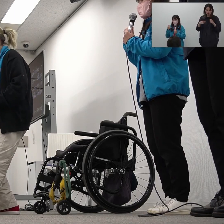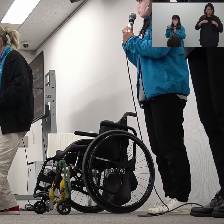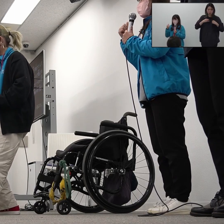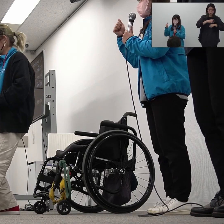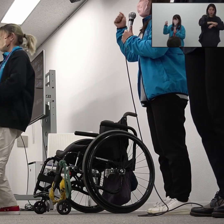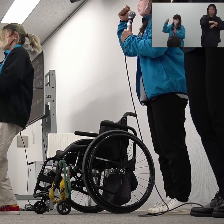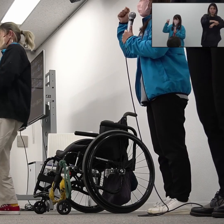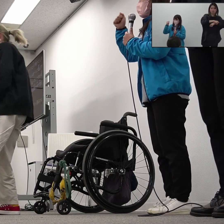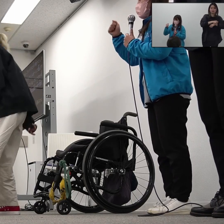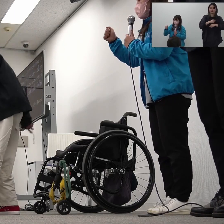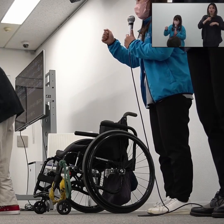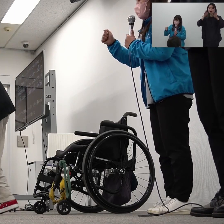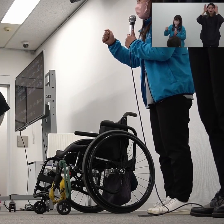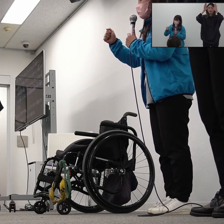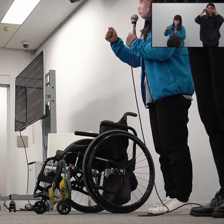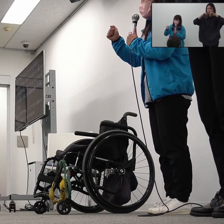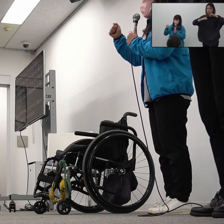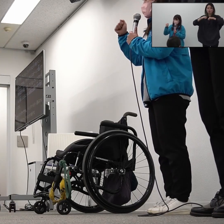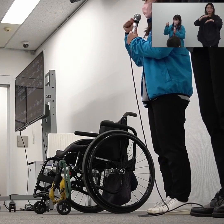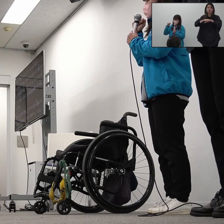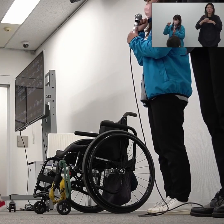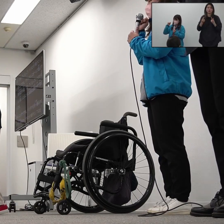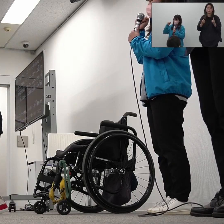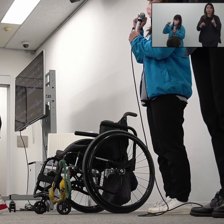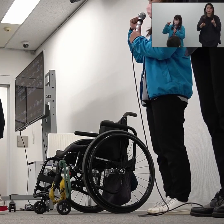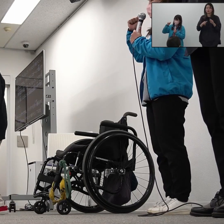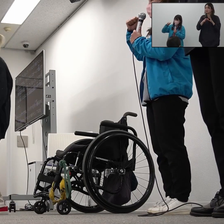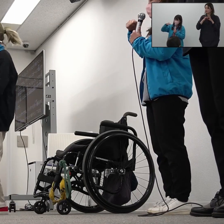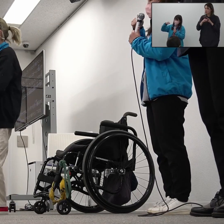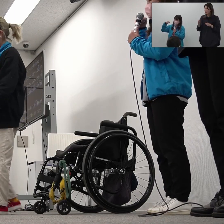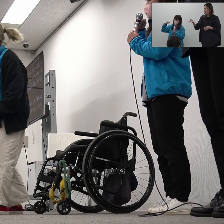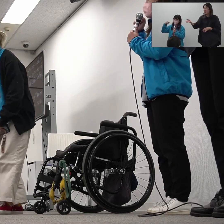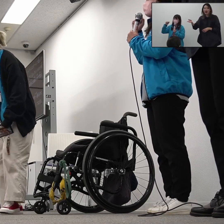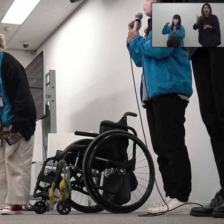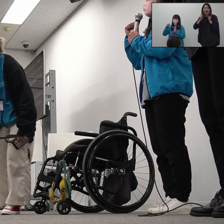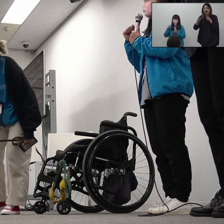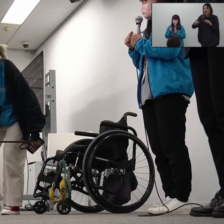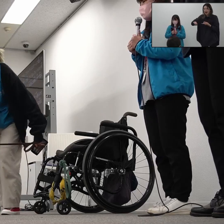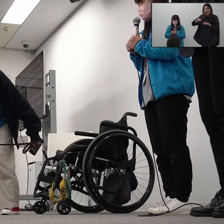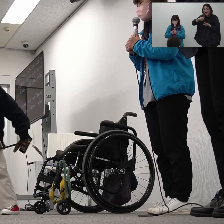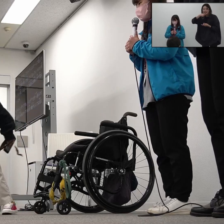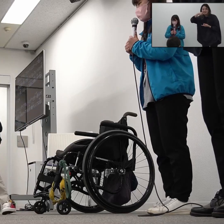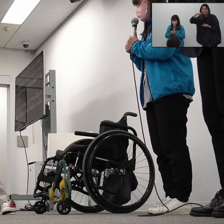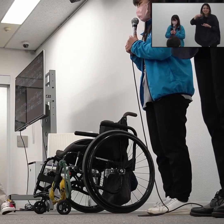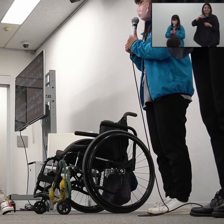なのでバンダナで引っ張り合いっこするのも 上着を脱がすのも同じぐらい楽しくなるように